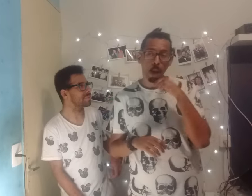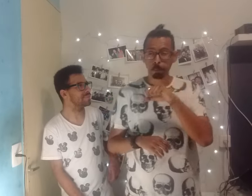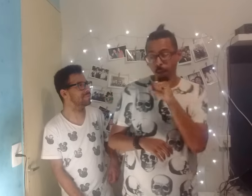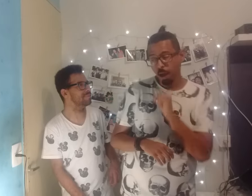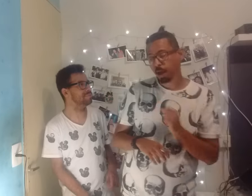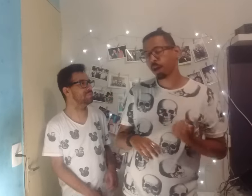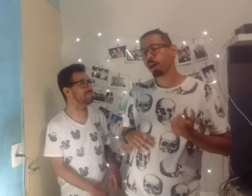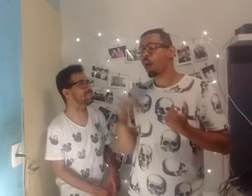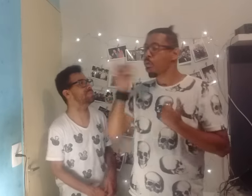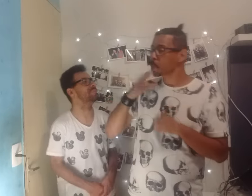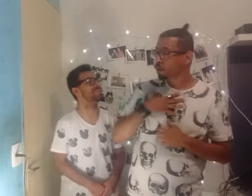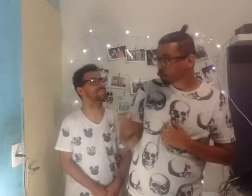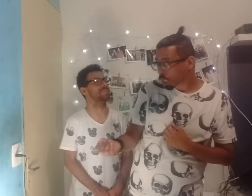oi mãe , oi filho!